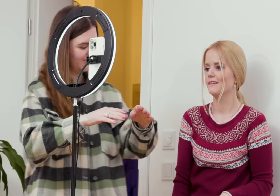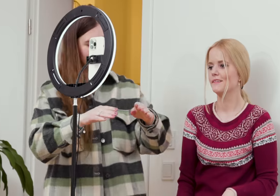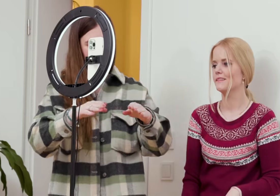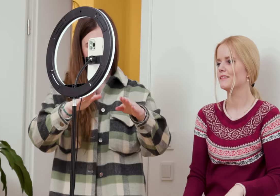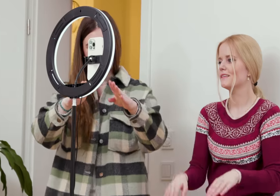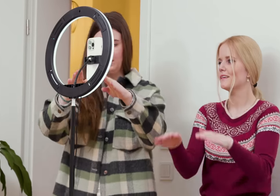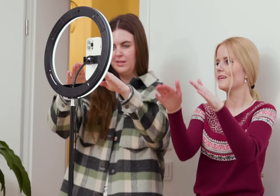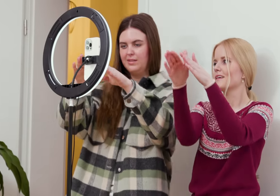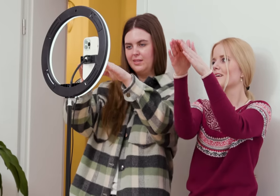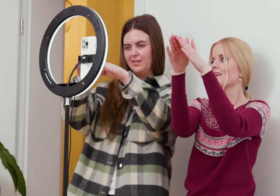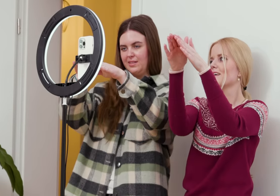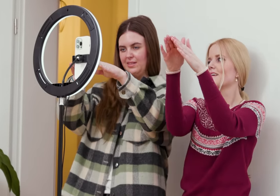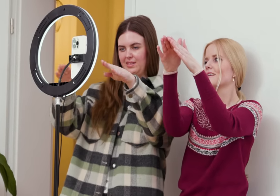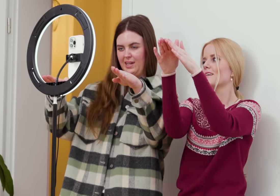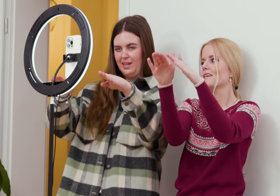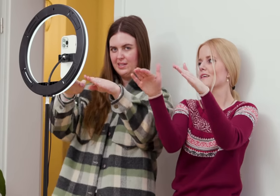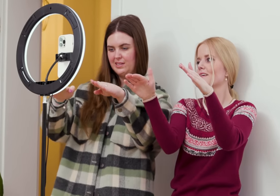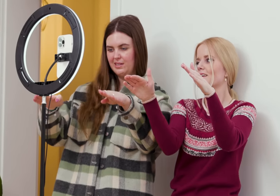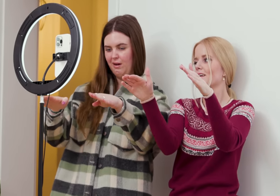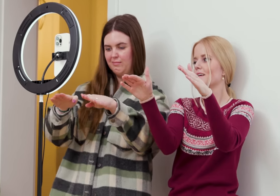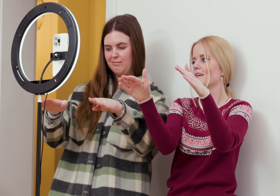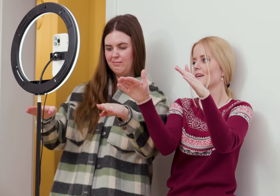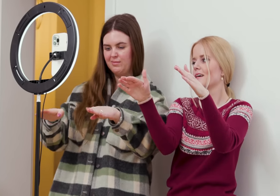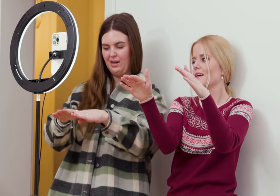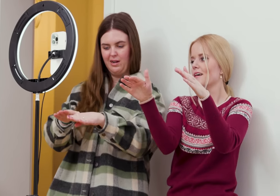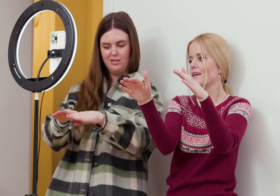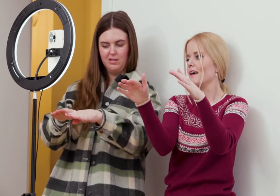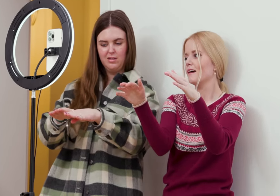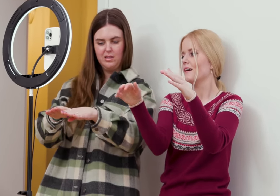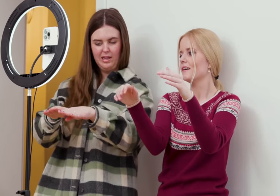(Dynamische Musik) De-zem-ber. Ja.